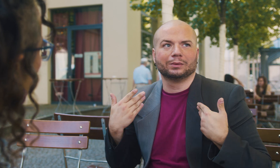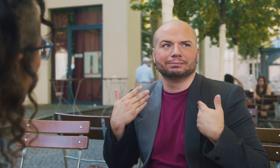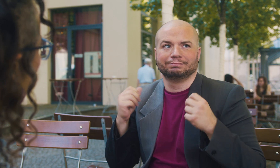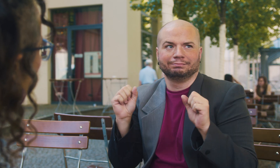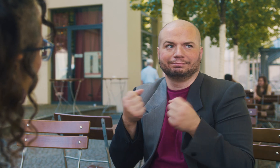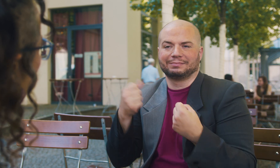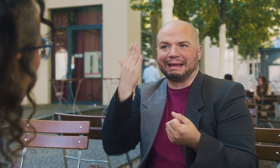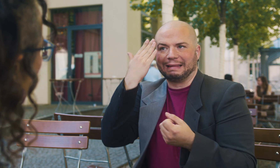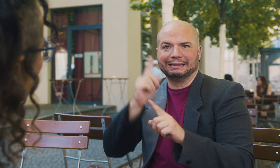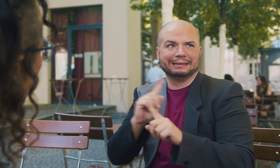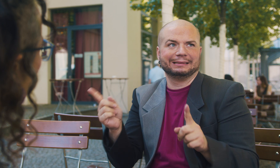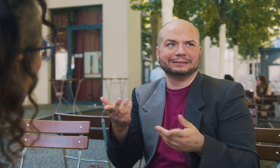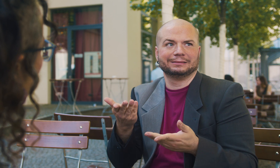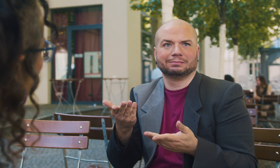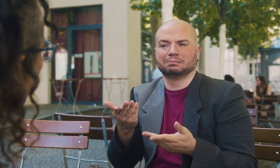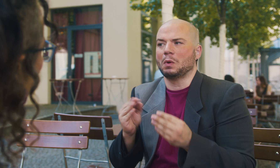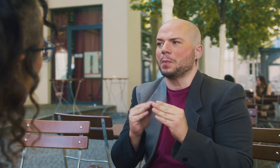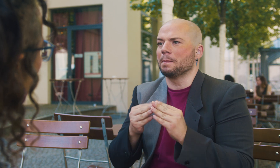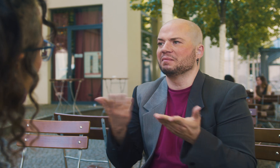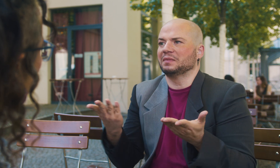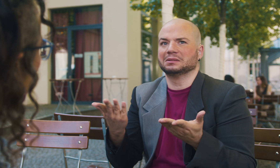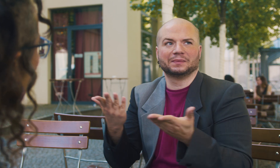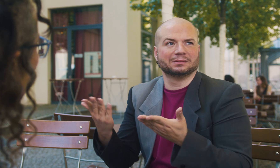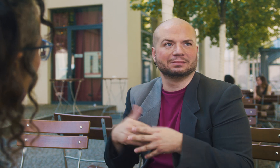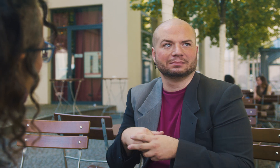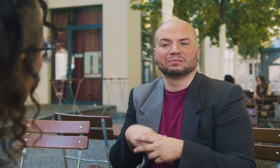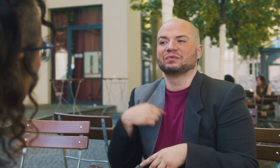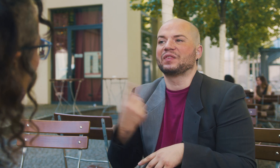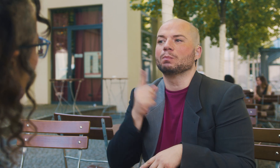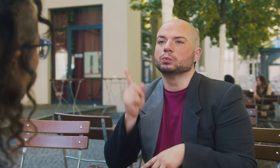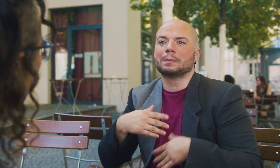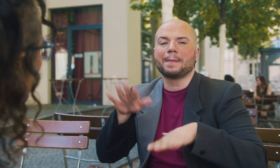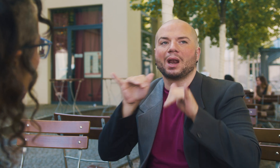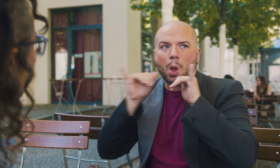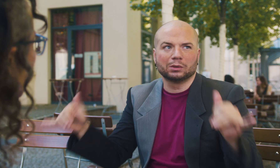Das kennen viele einfach überhaupt nicht. Daher müssen wir wirklich lauter werden. Viel, viel lauter.